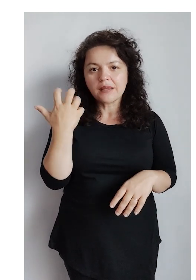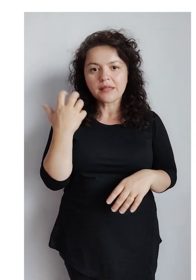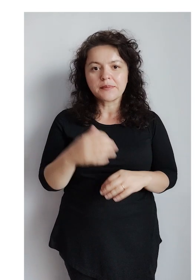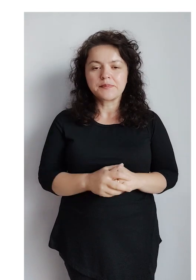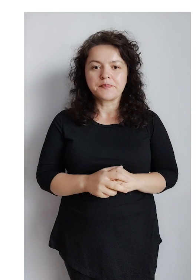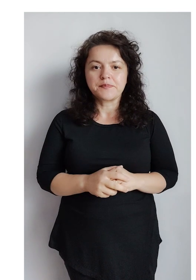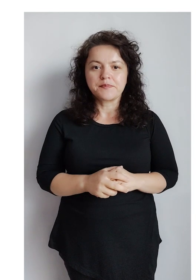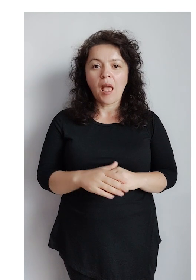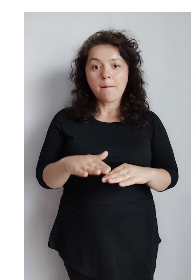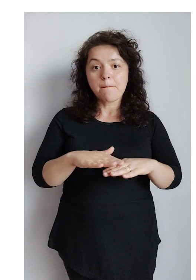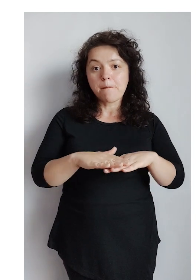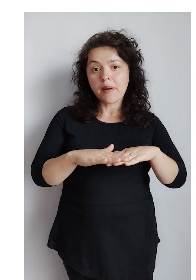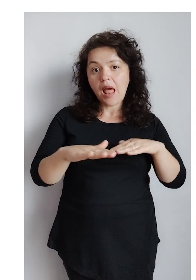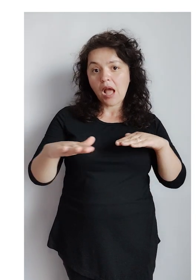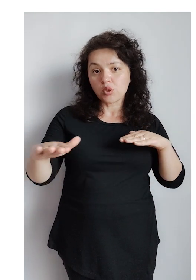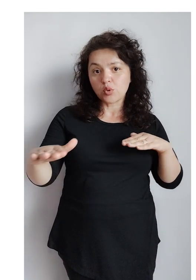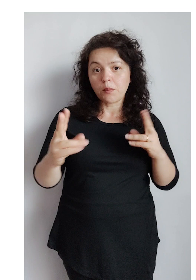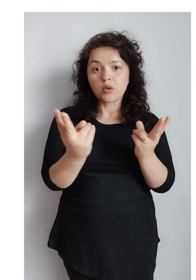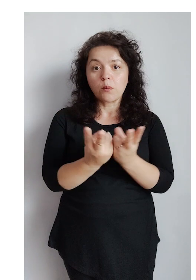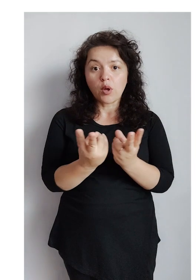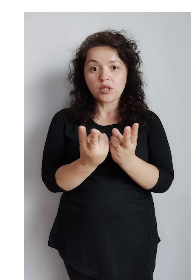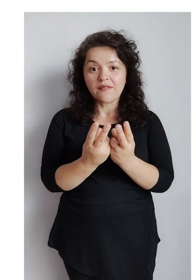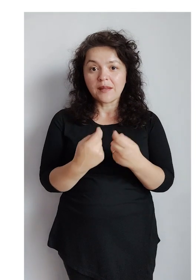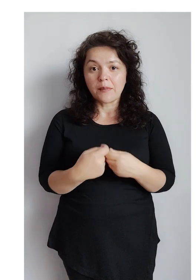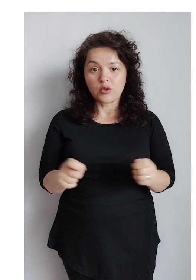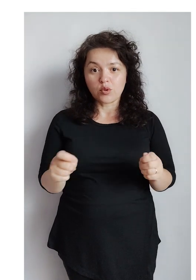Blaturi pentru bufet la înălțime potrivită pentru toți